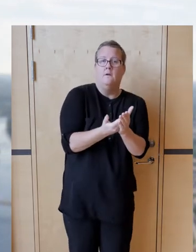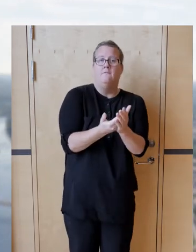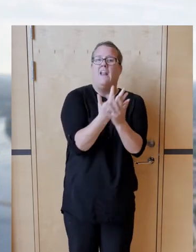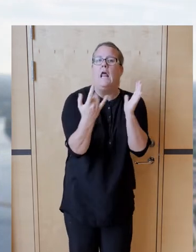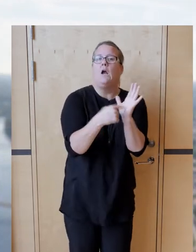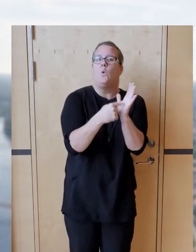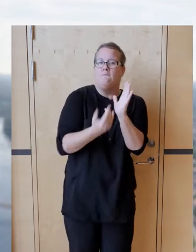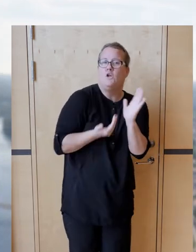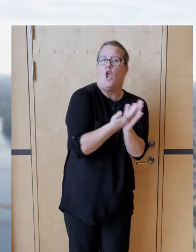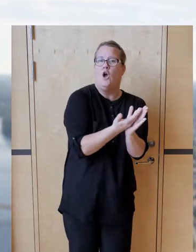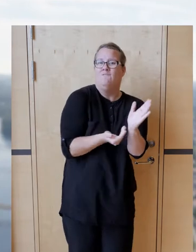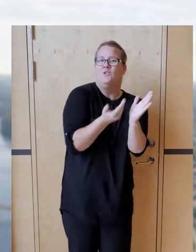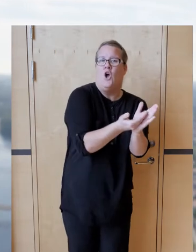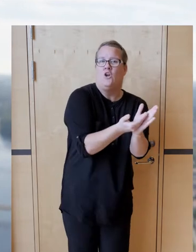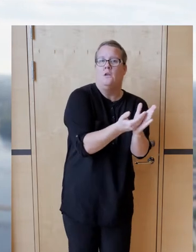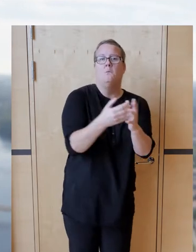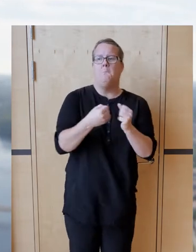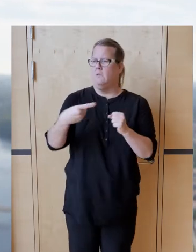Men de har röstat emot Söt